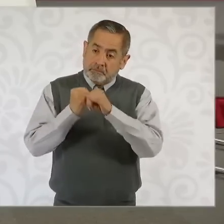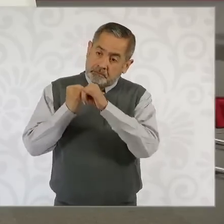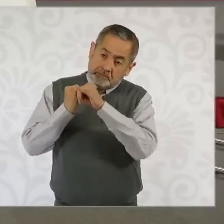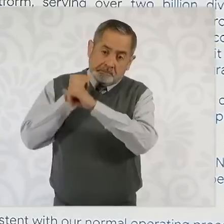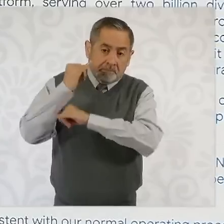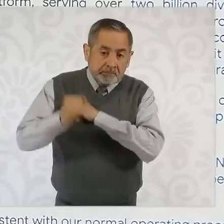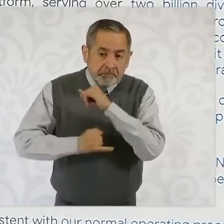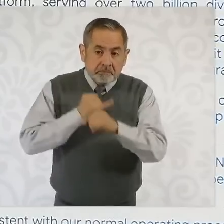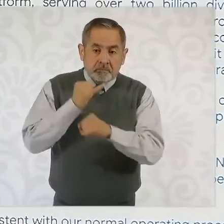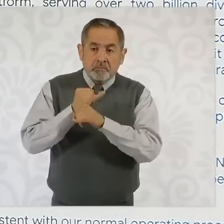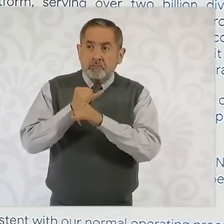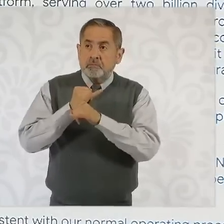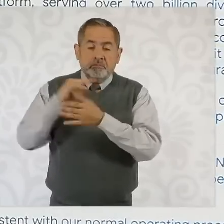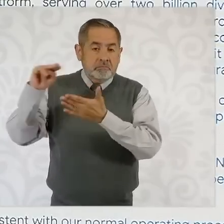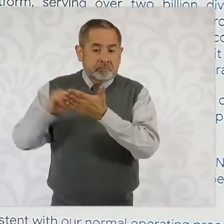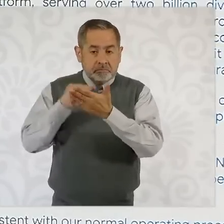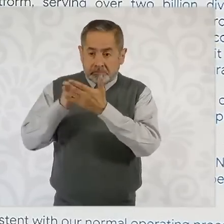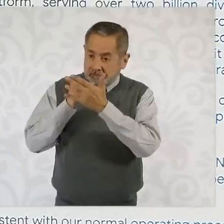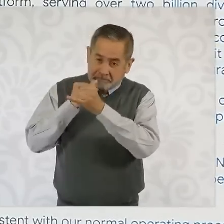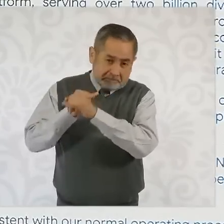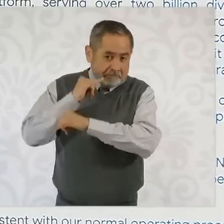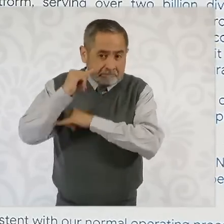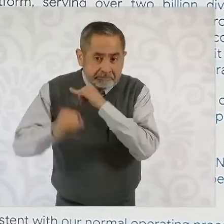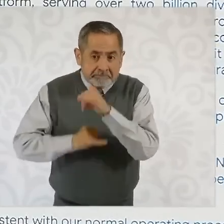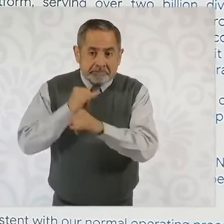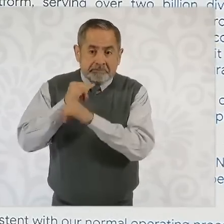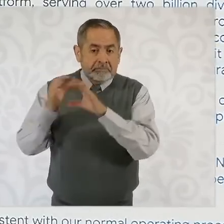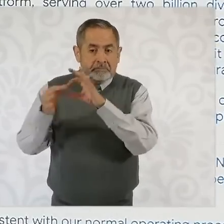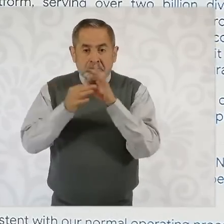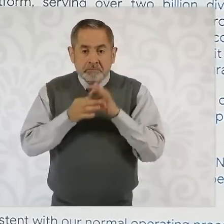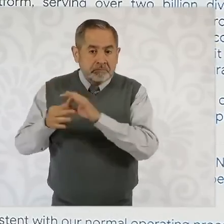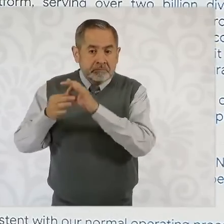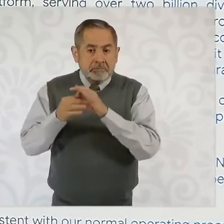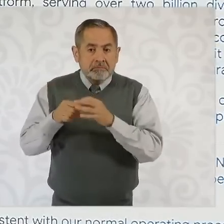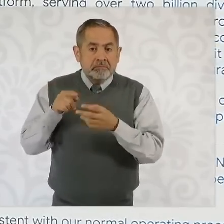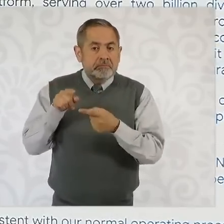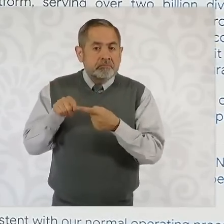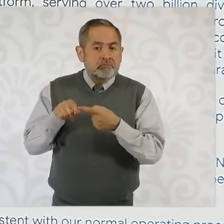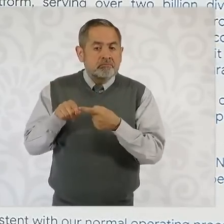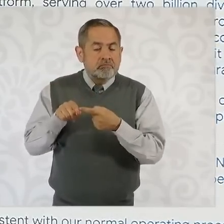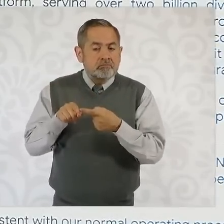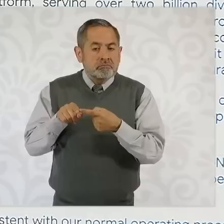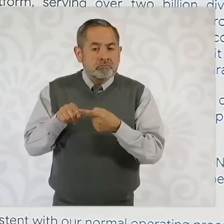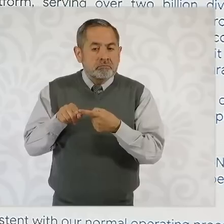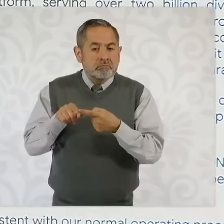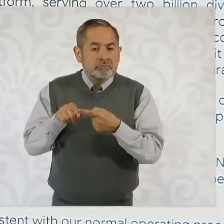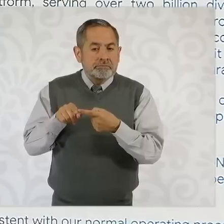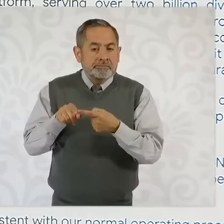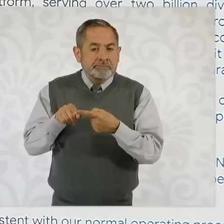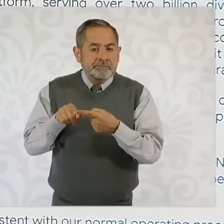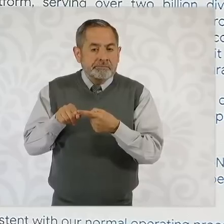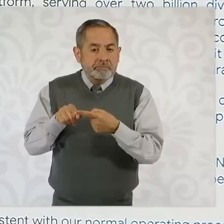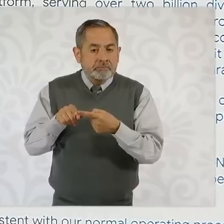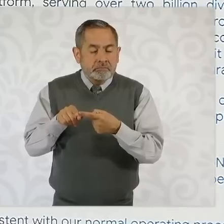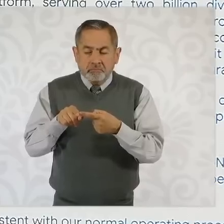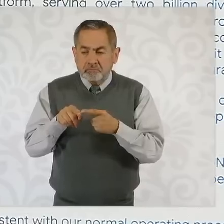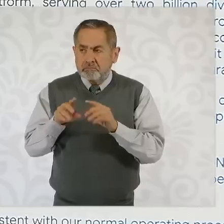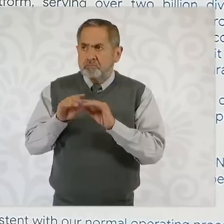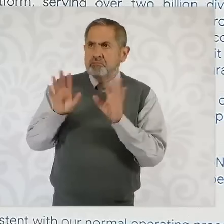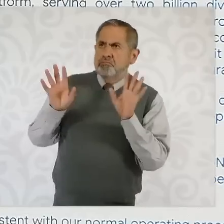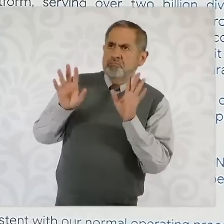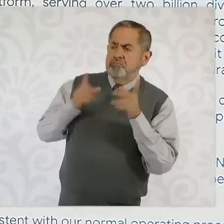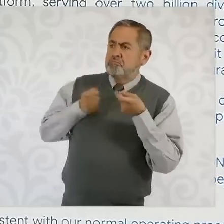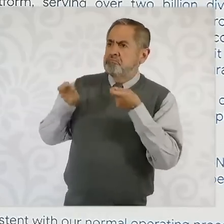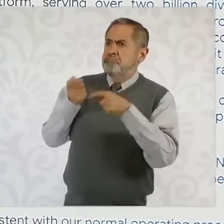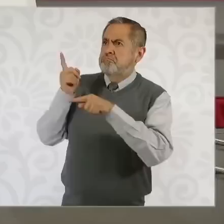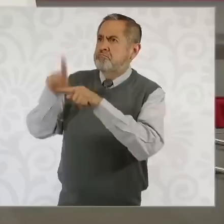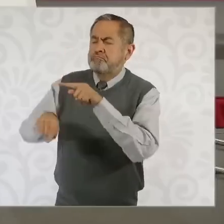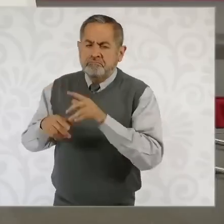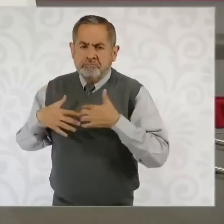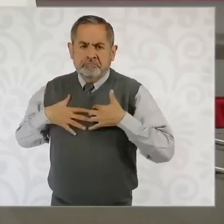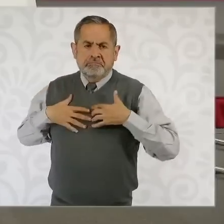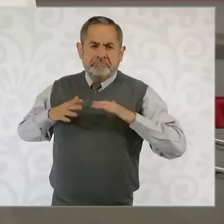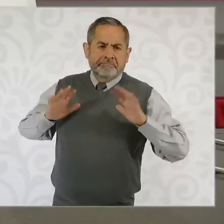y convenciones internacionales eh No es no tenemos intención de regularlas Ah no tienen